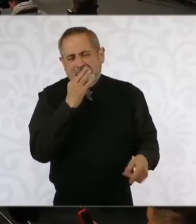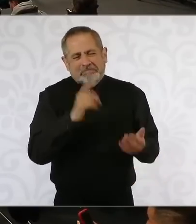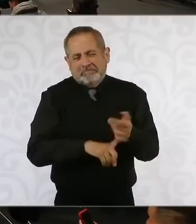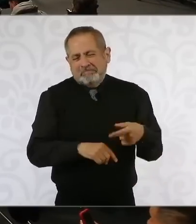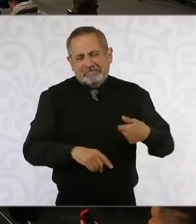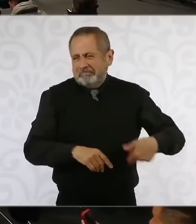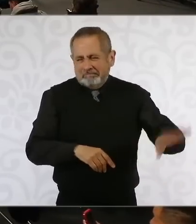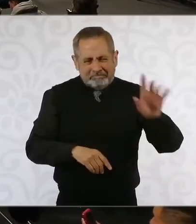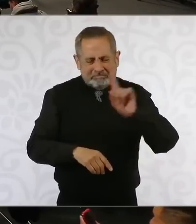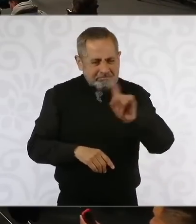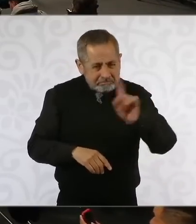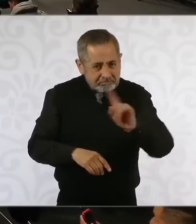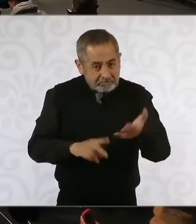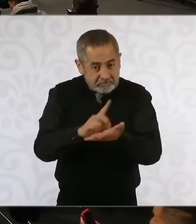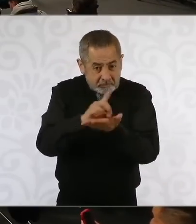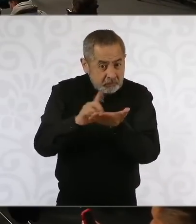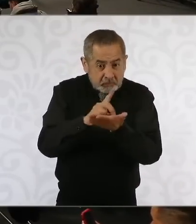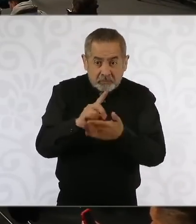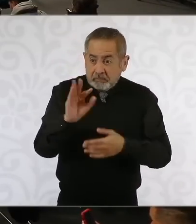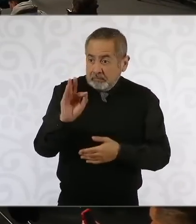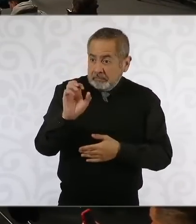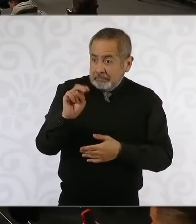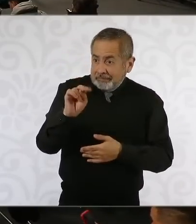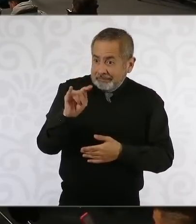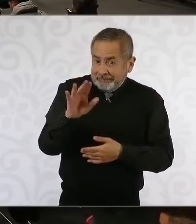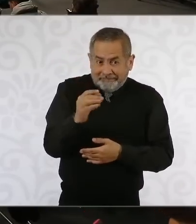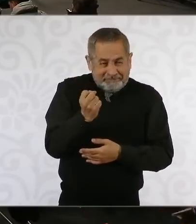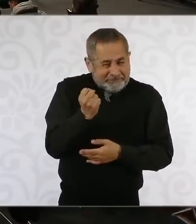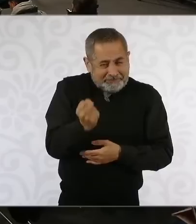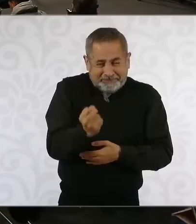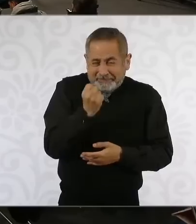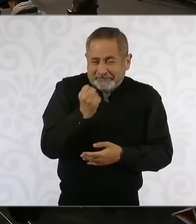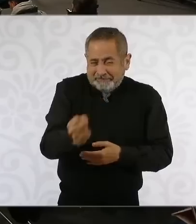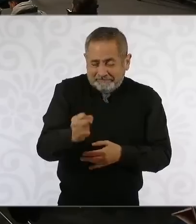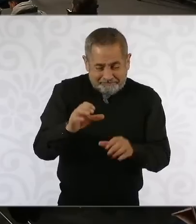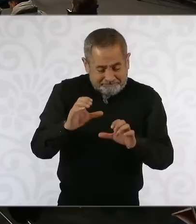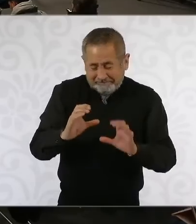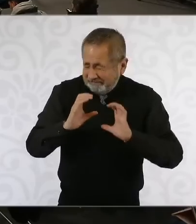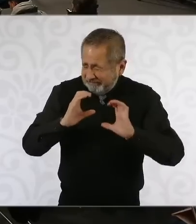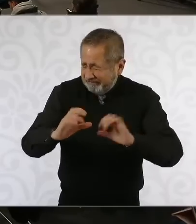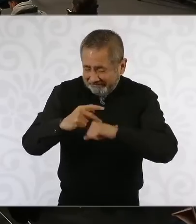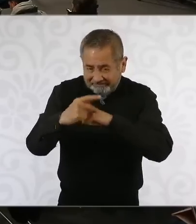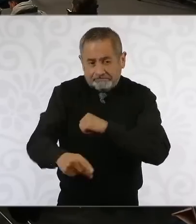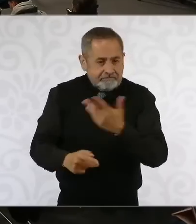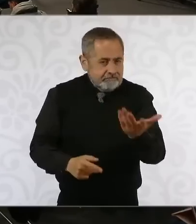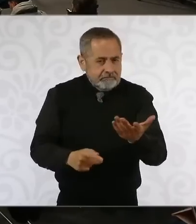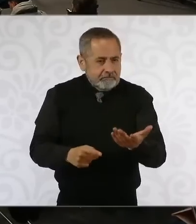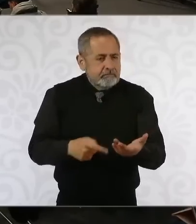un de una droga potente y estamos hablando también de de un lugar y estamos hablando de de la mitad